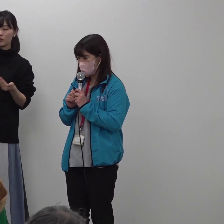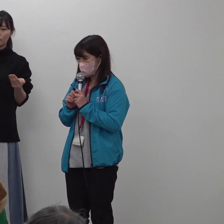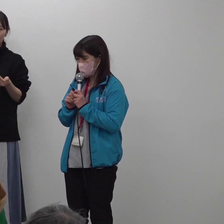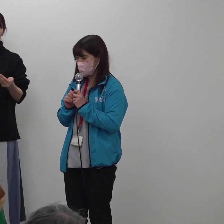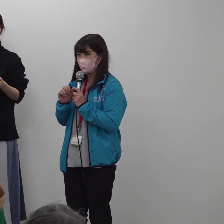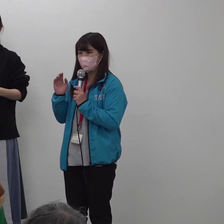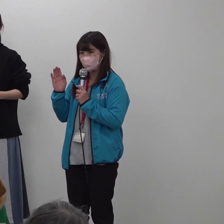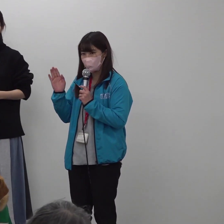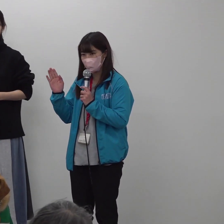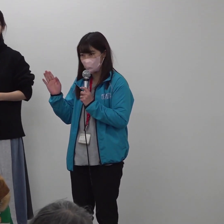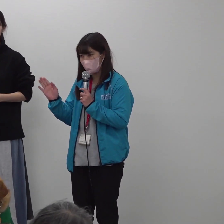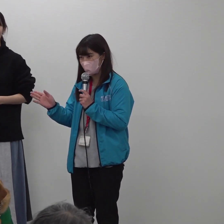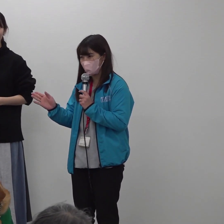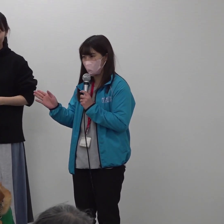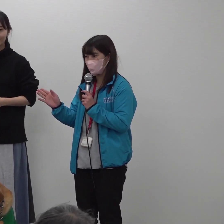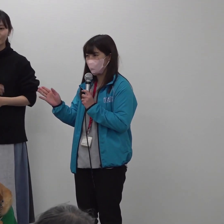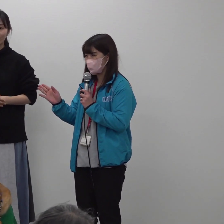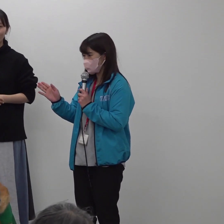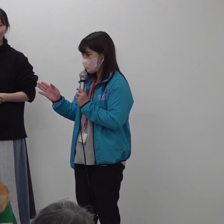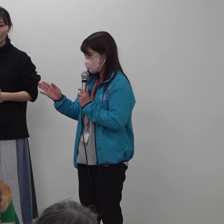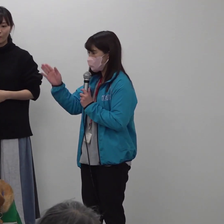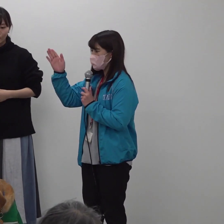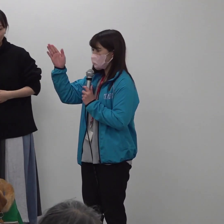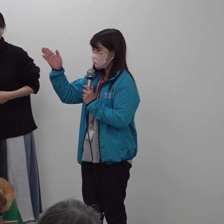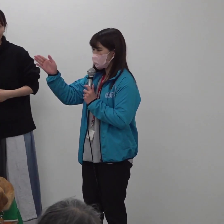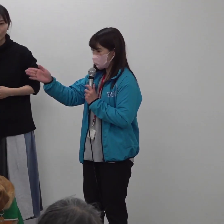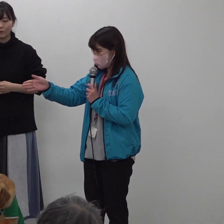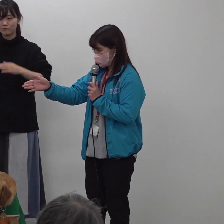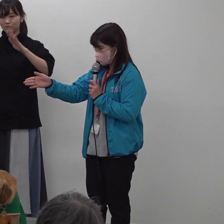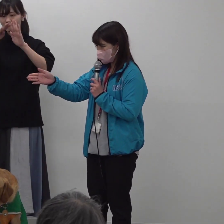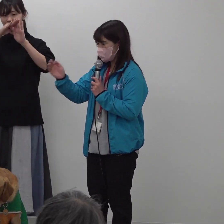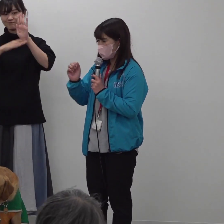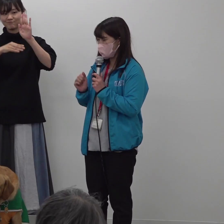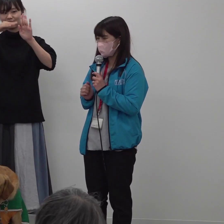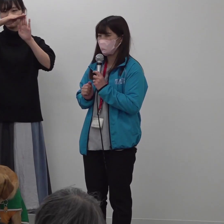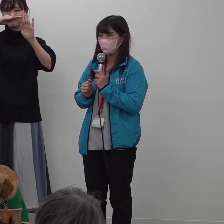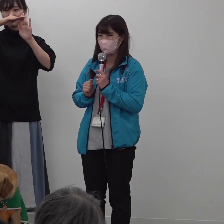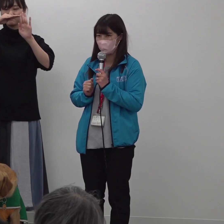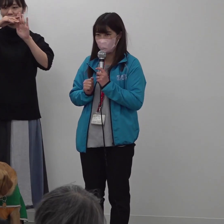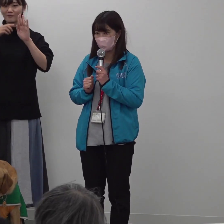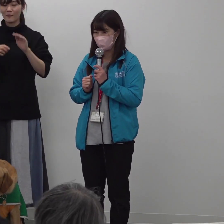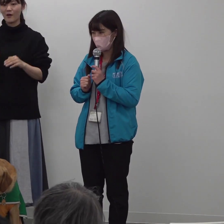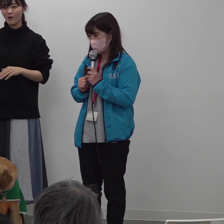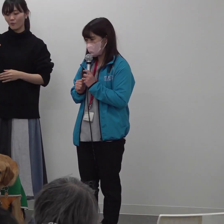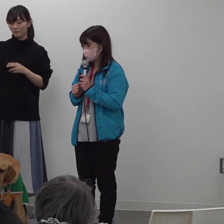よく落とすものランキングの上位のパスケース今から落としてもらいます